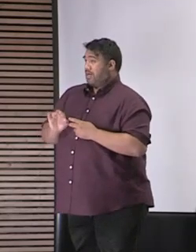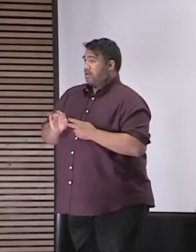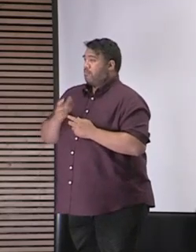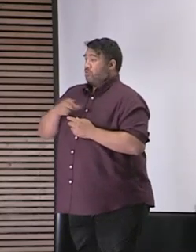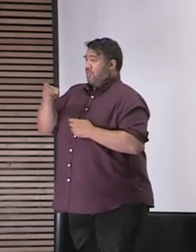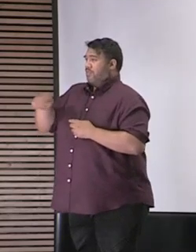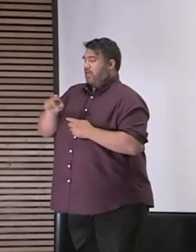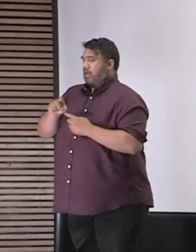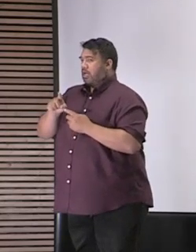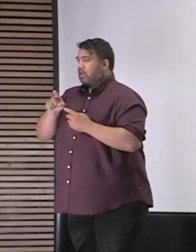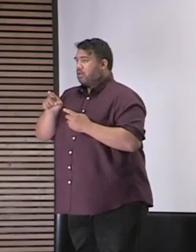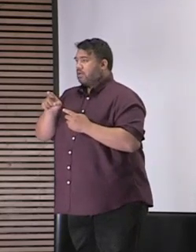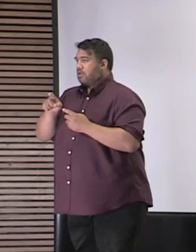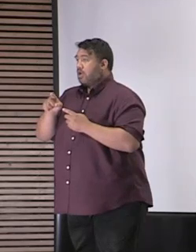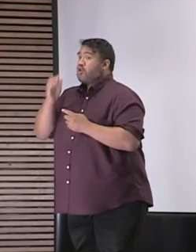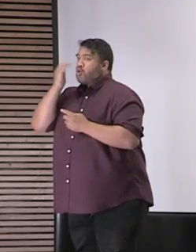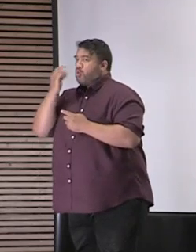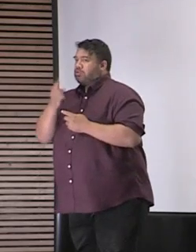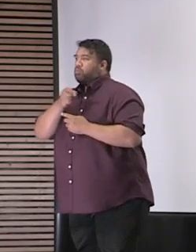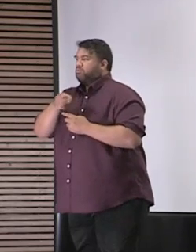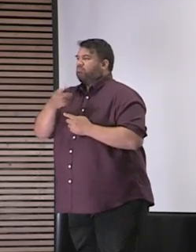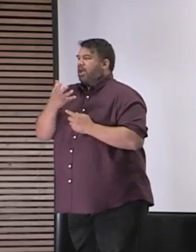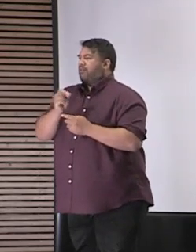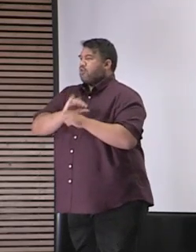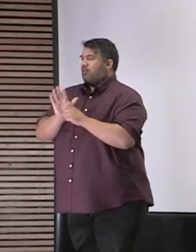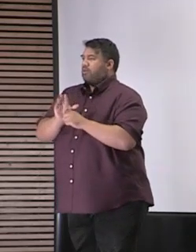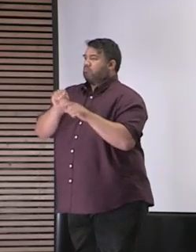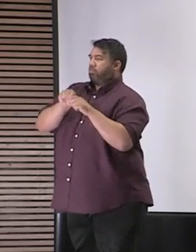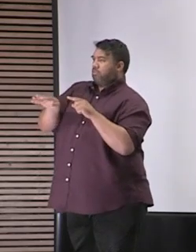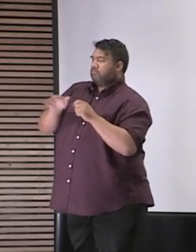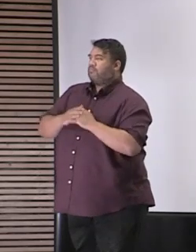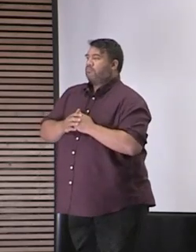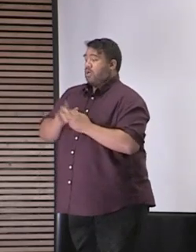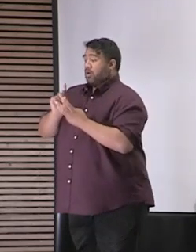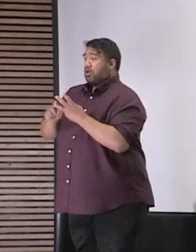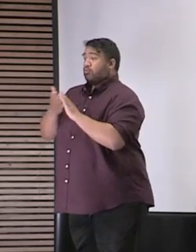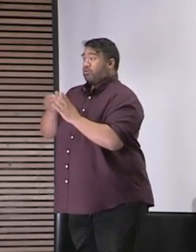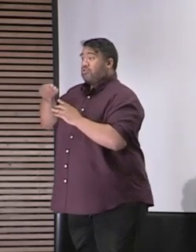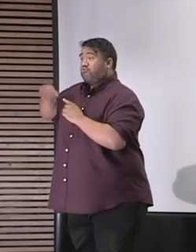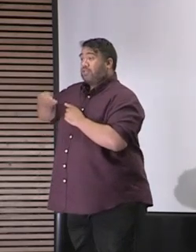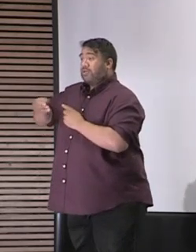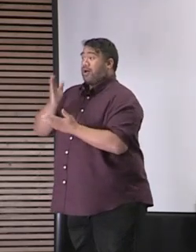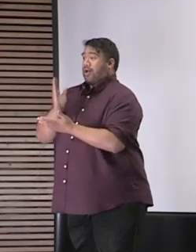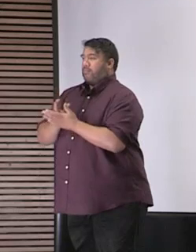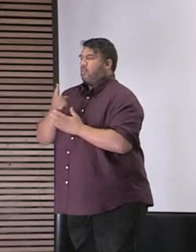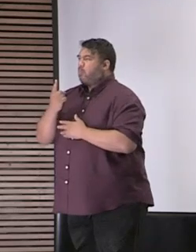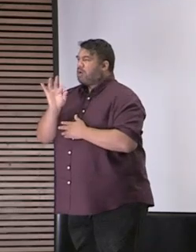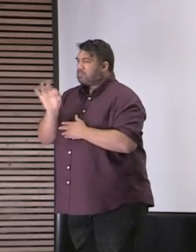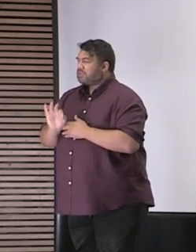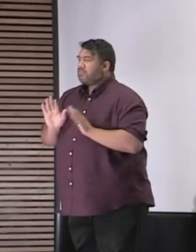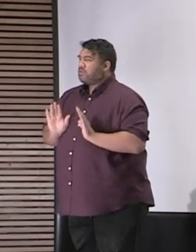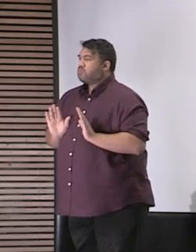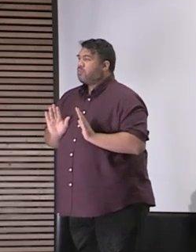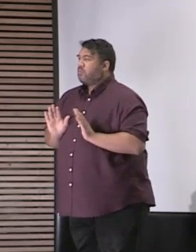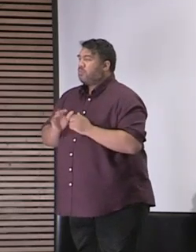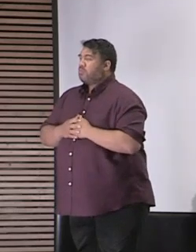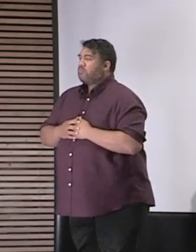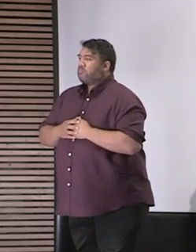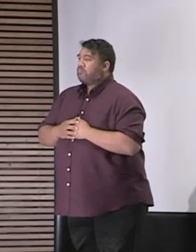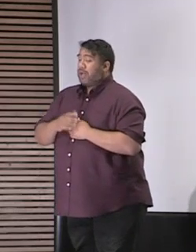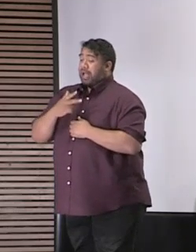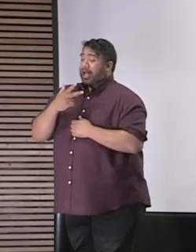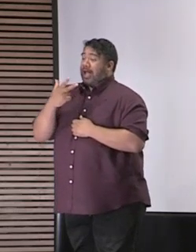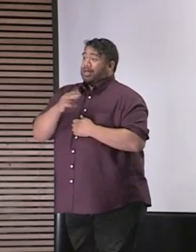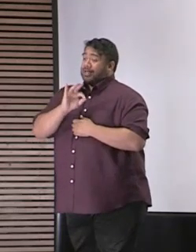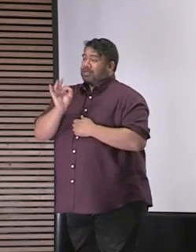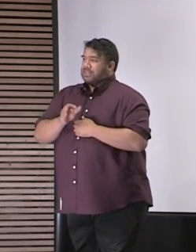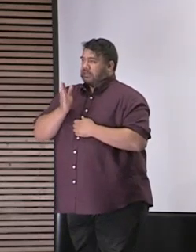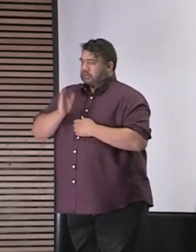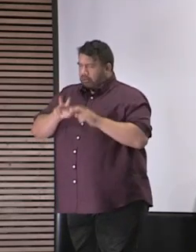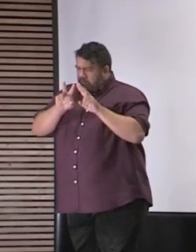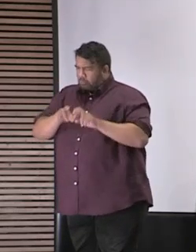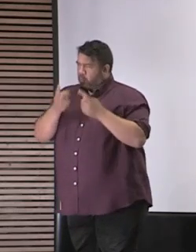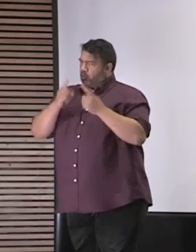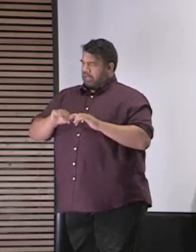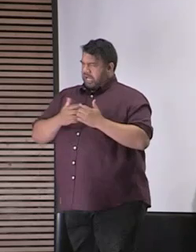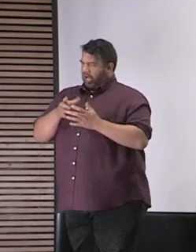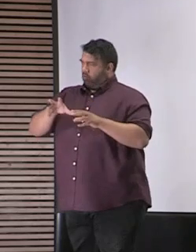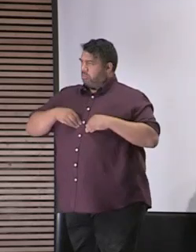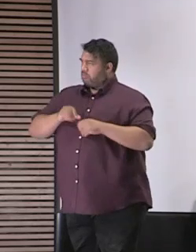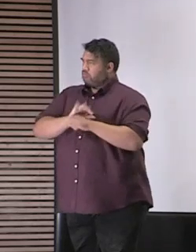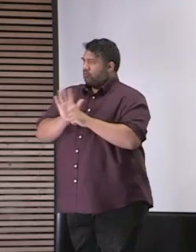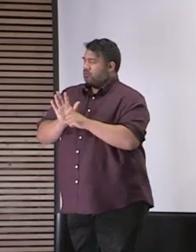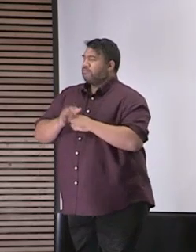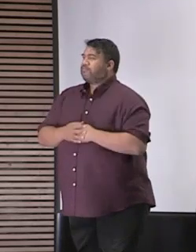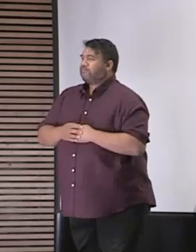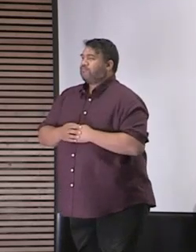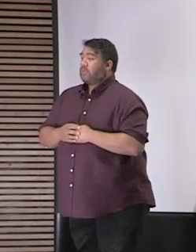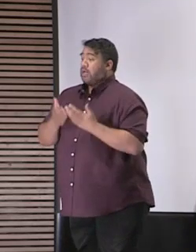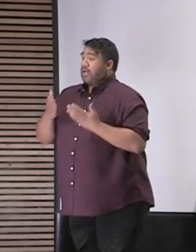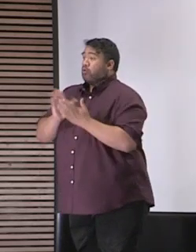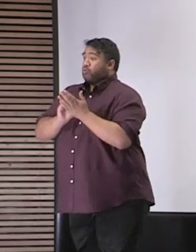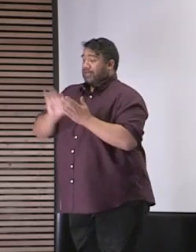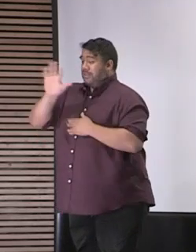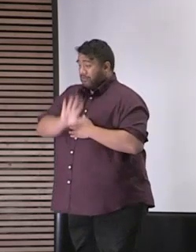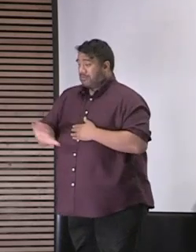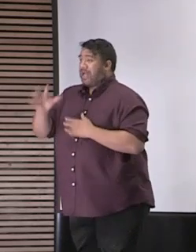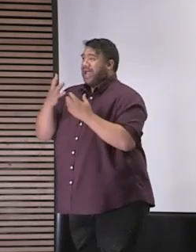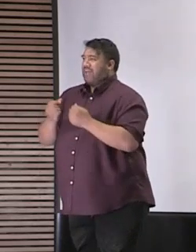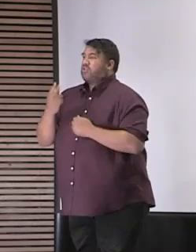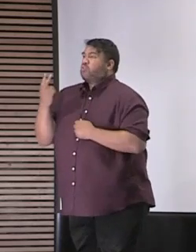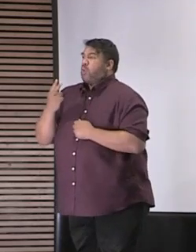45% tiene un enlace de viaje